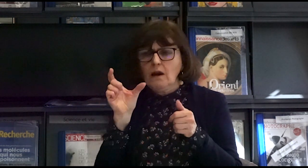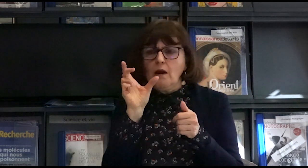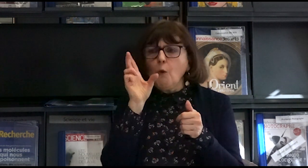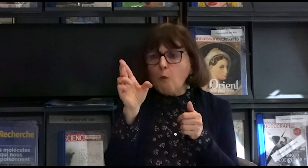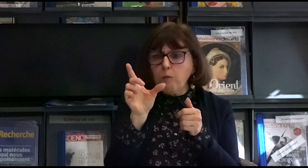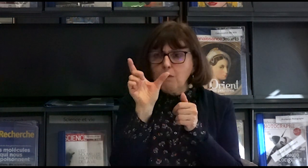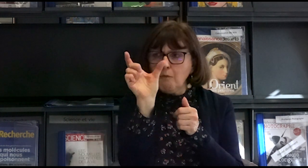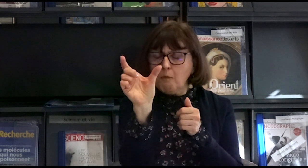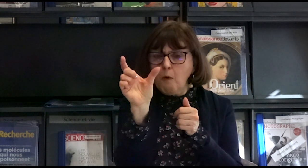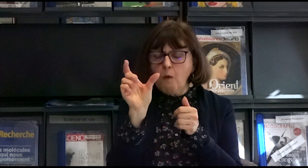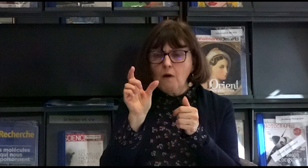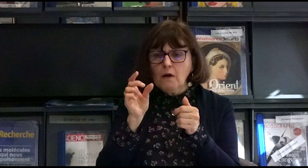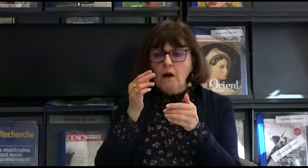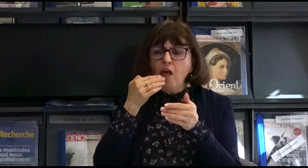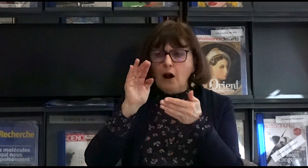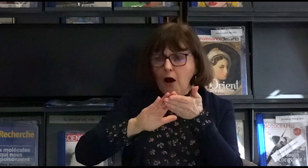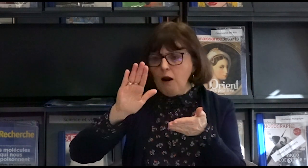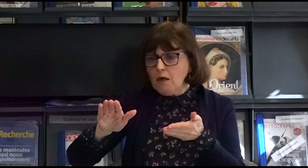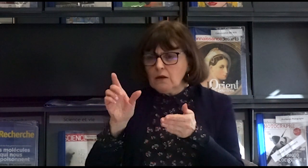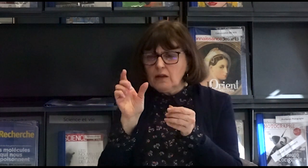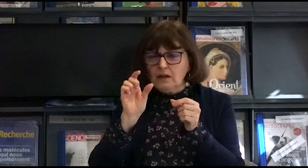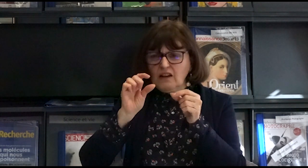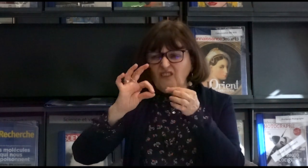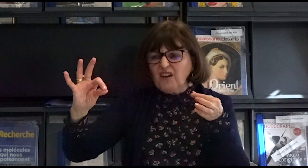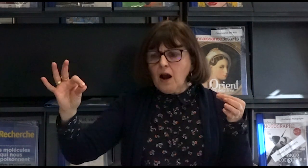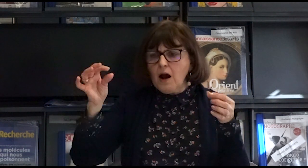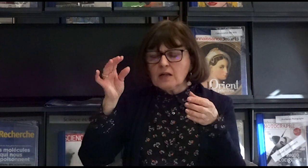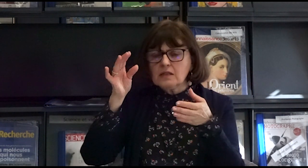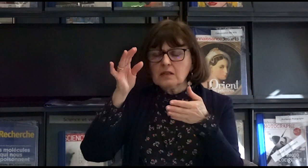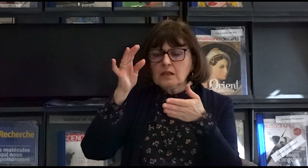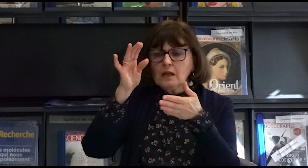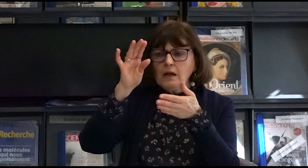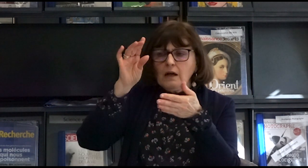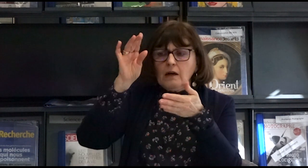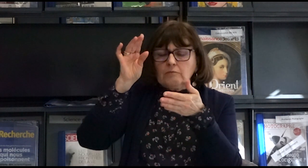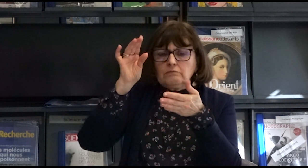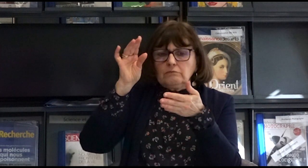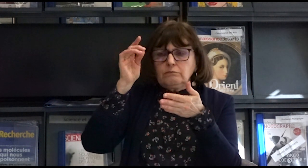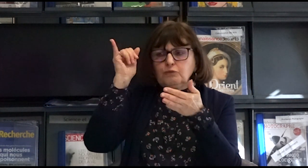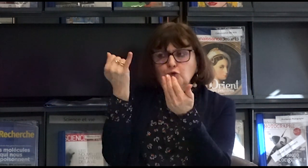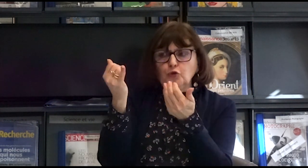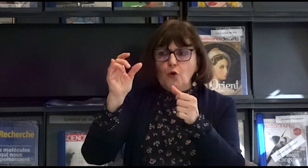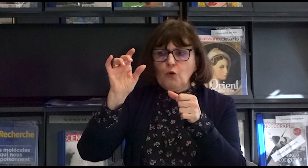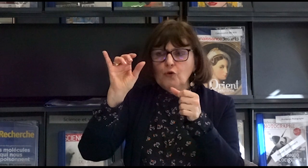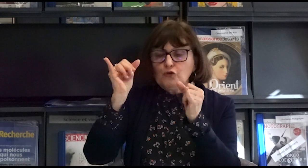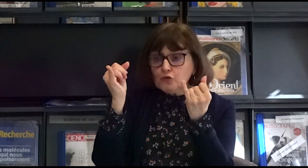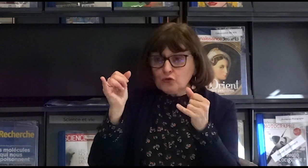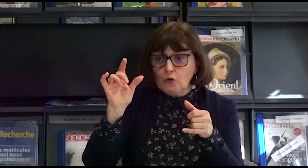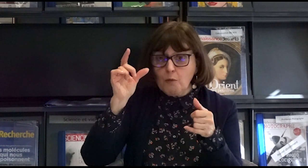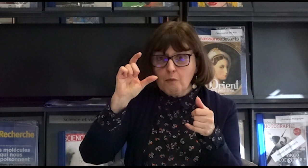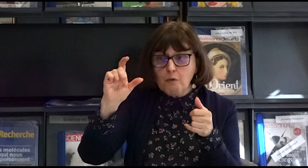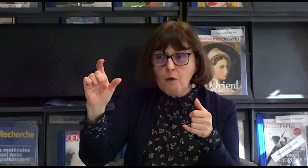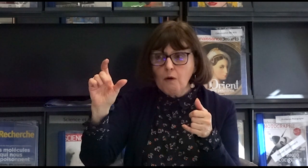Il découpait et collait des mots, des phrases, des jeux de mots.